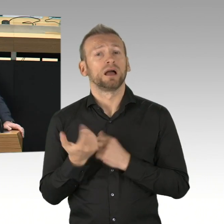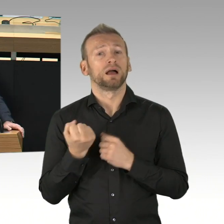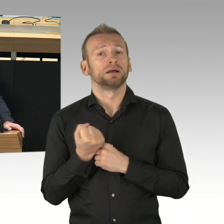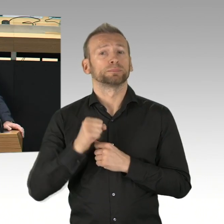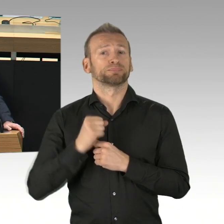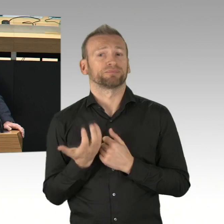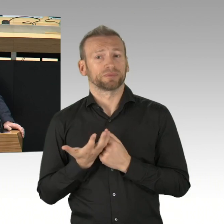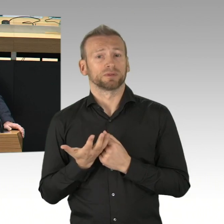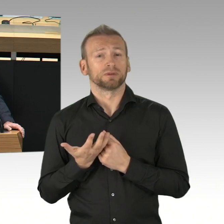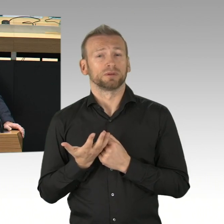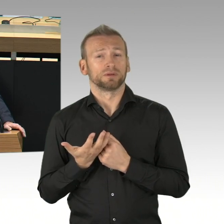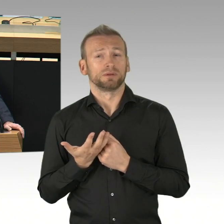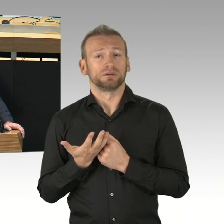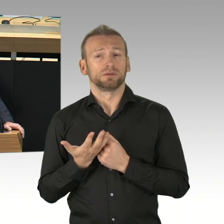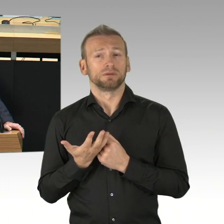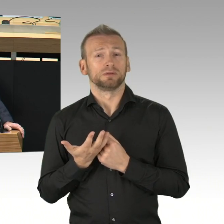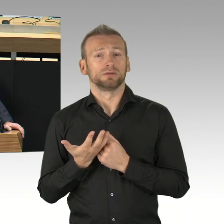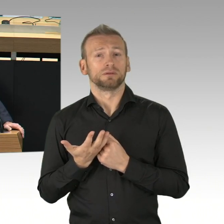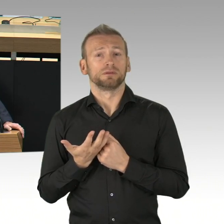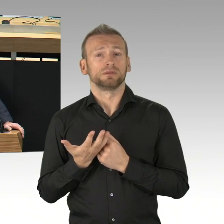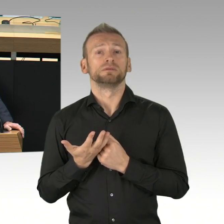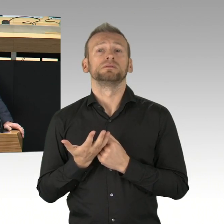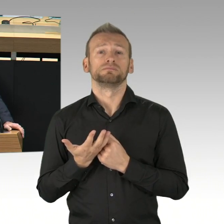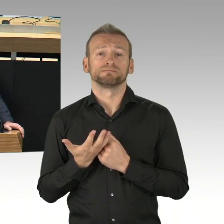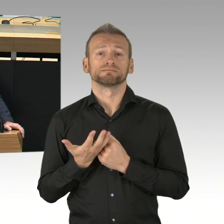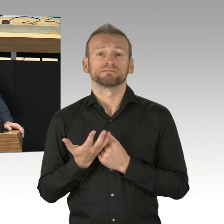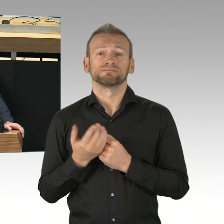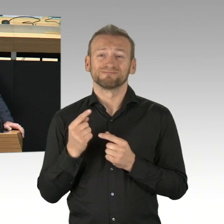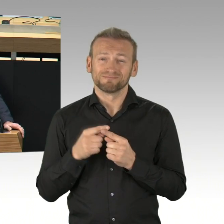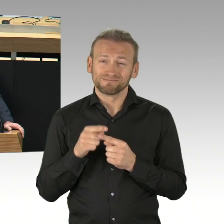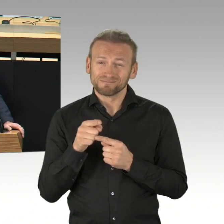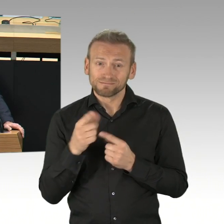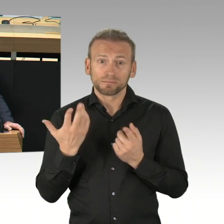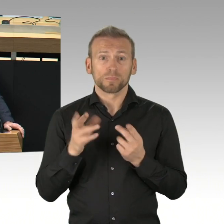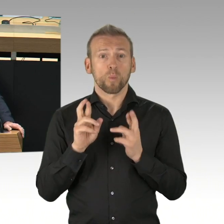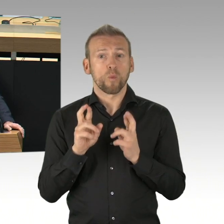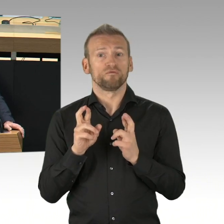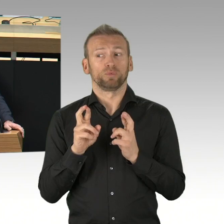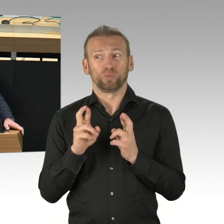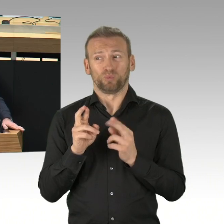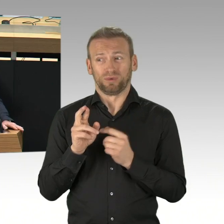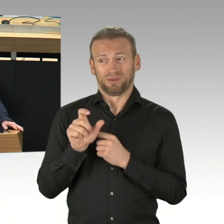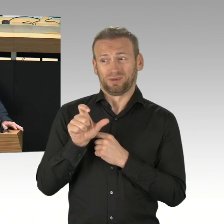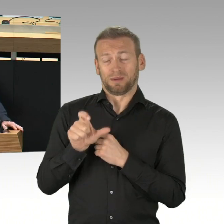und zwar für Ihr Programm zur Förderung von Politikverdrossenheit. Und das ist schlimm für unsere Demokratie, meine Damen und Herren.